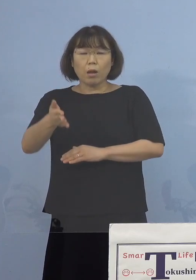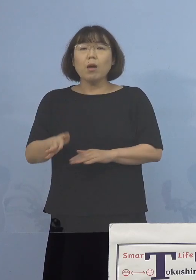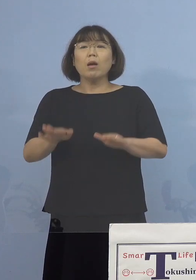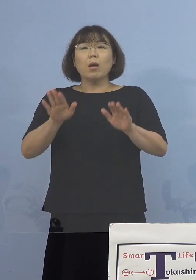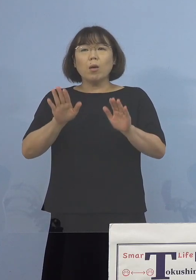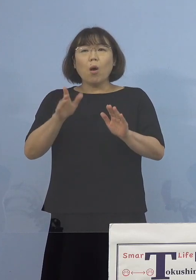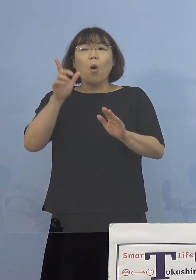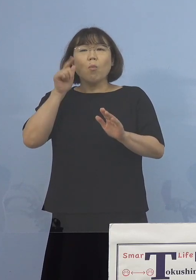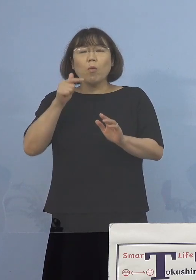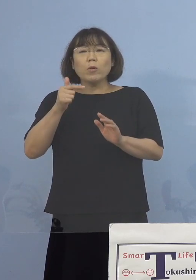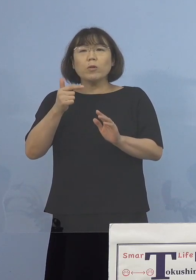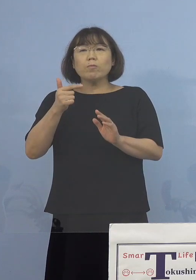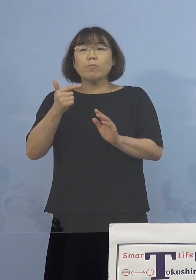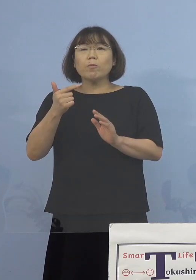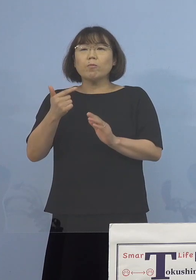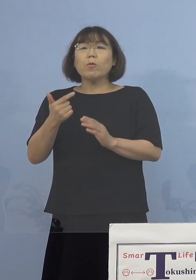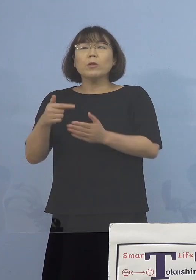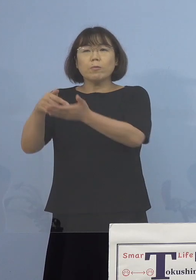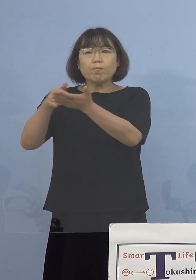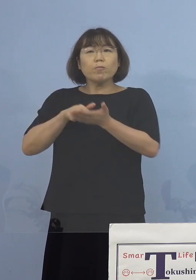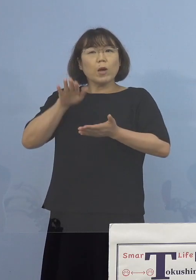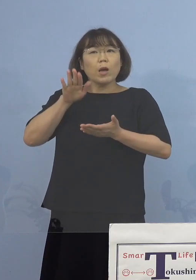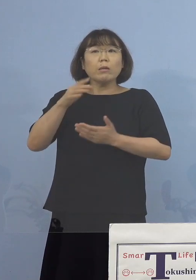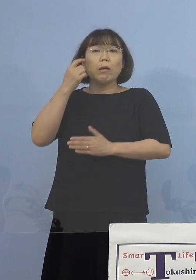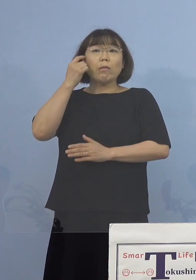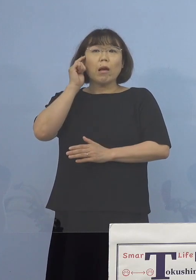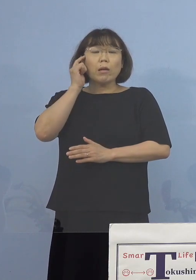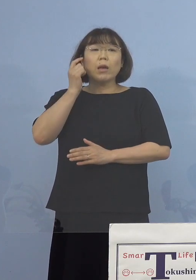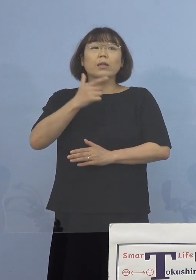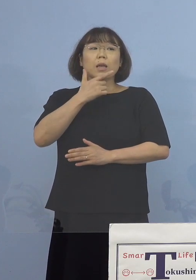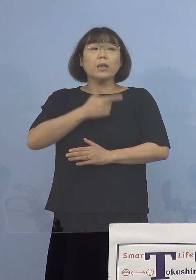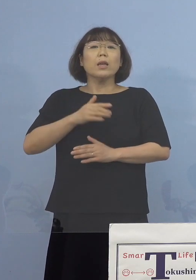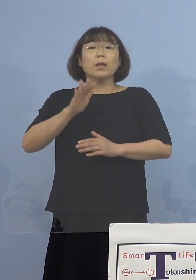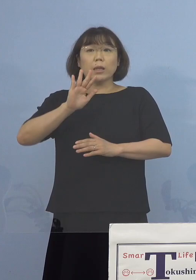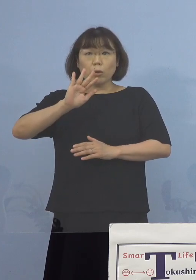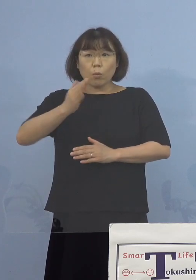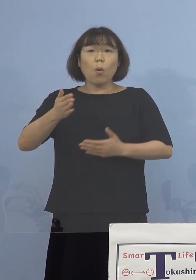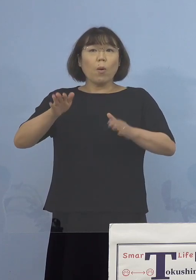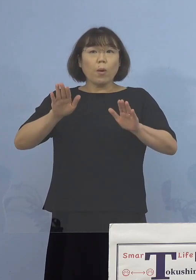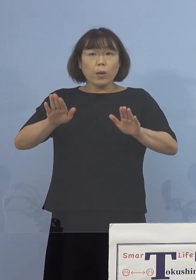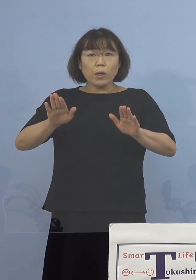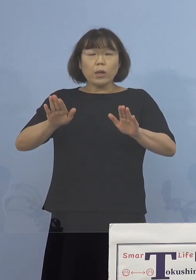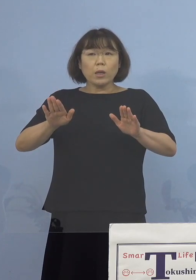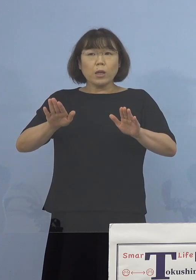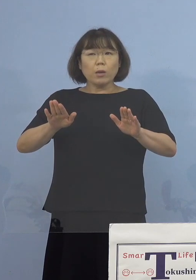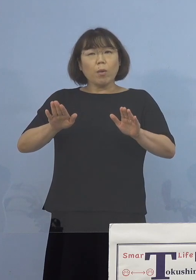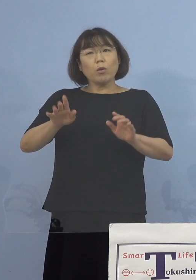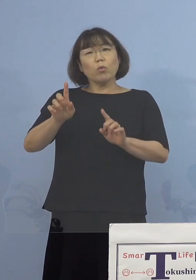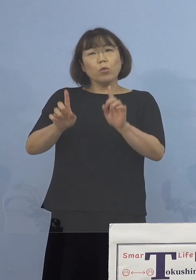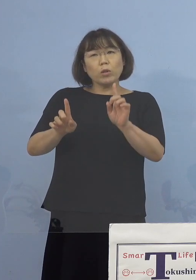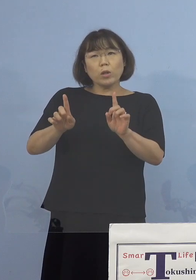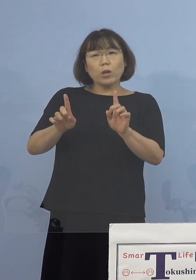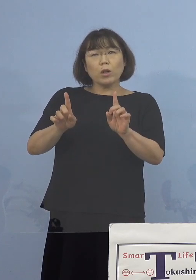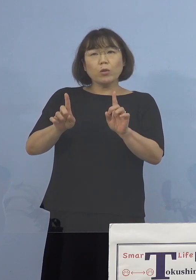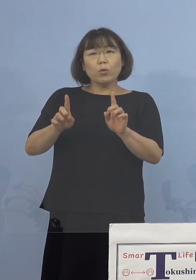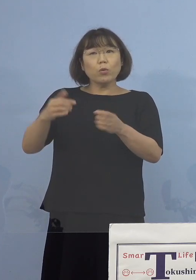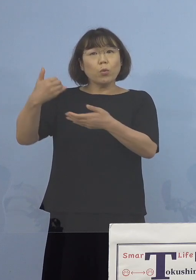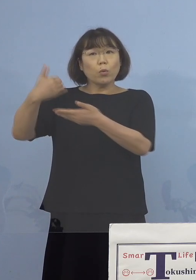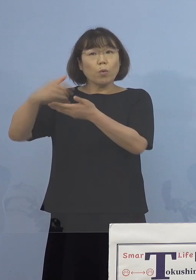していきたいと考えておりますが、そのような必要が あるといった そのようなお話はいただいていないので